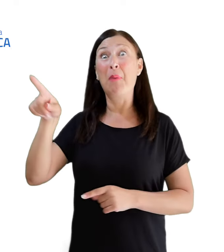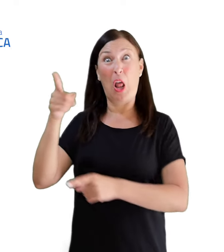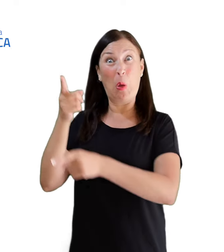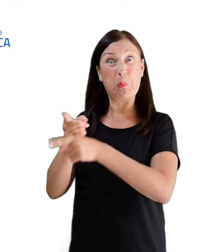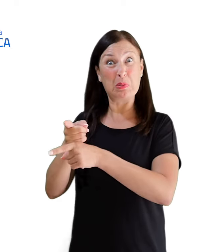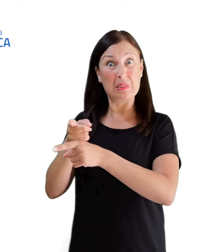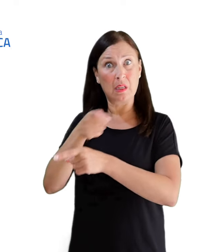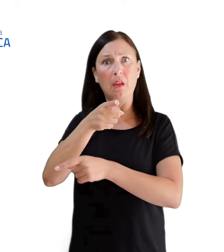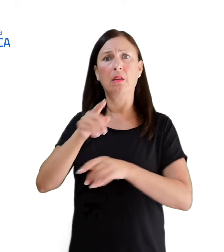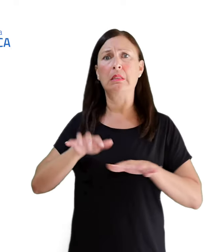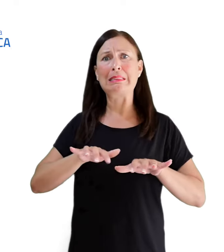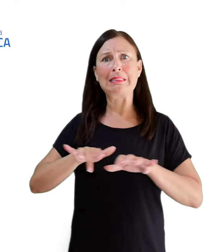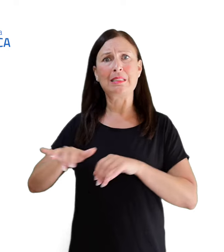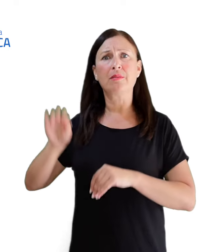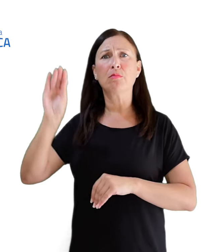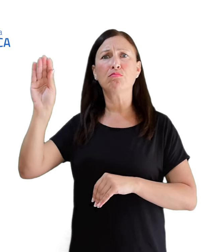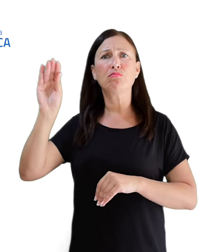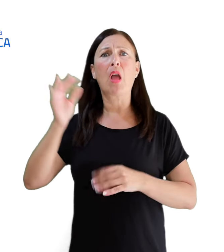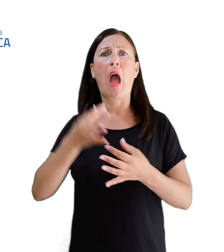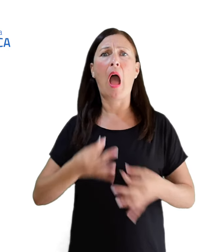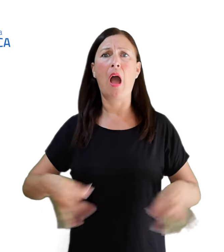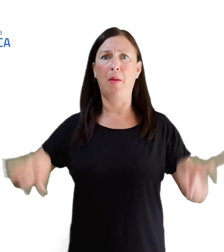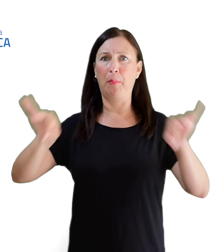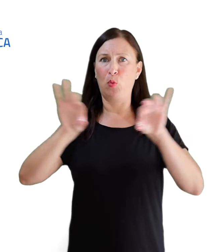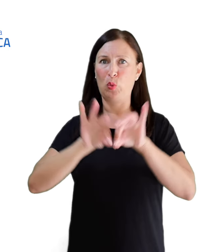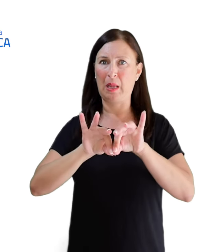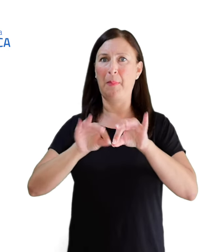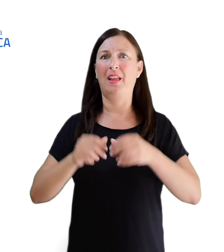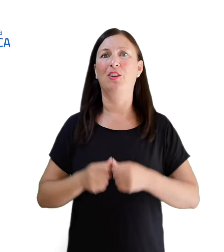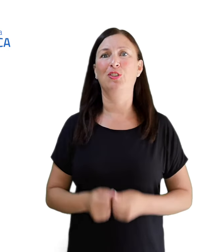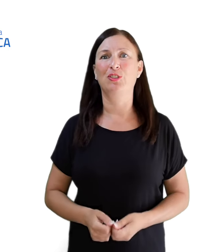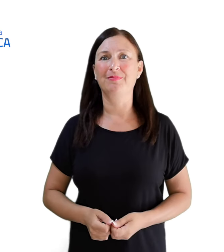se avete dei dubbi e chiarimenti potete inviare l'email sempre al referente regionale che vi aiuterà tramite appuntamento